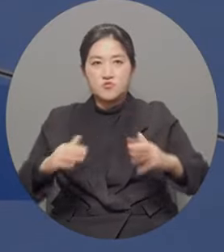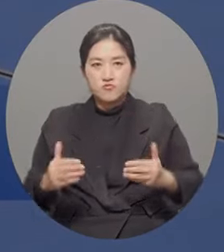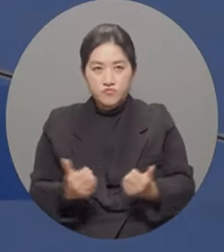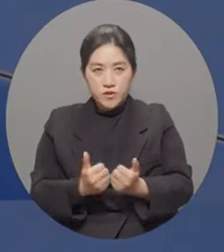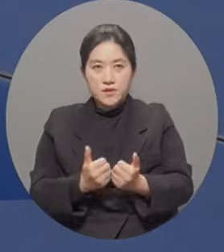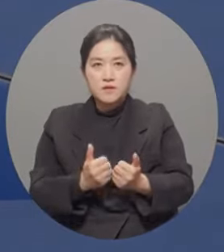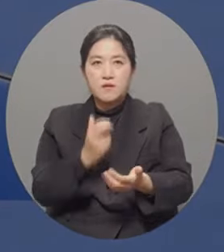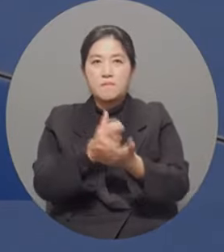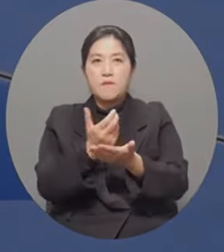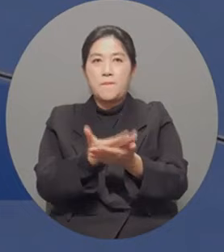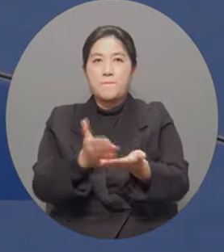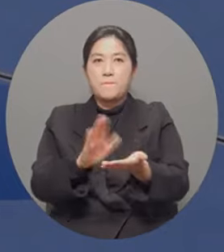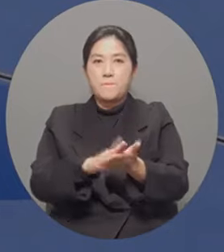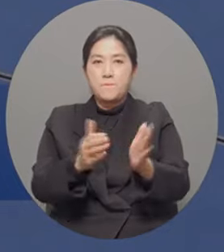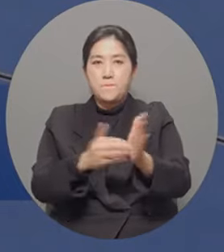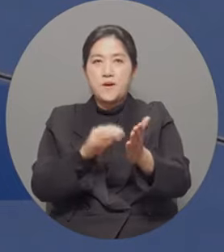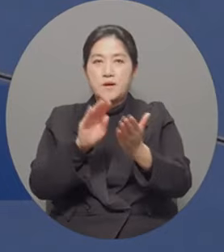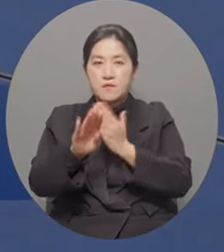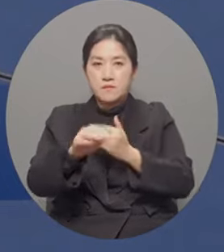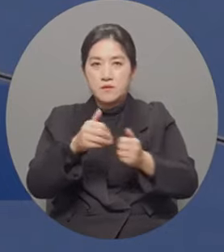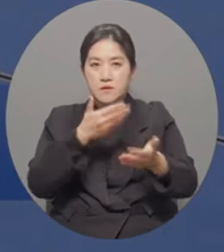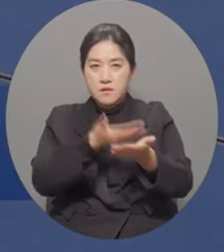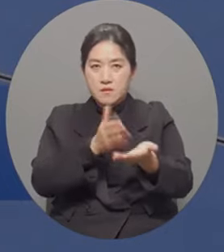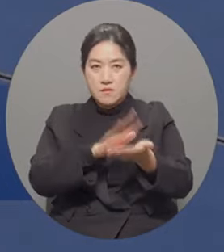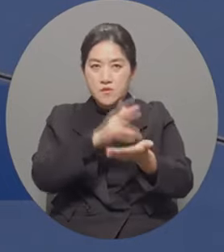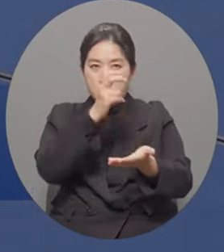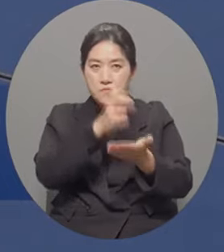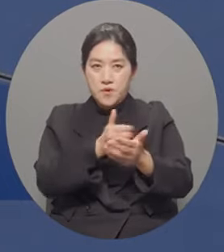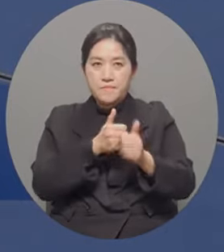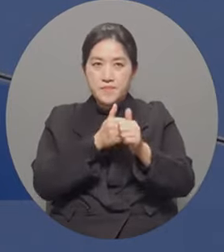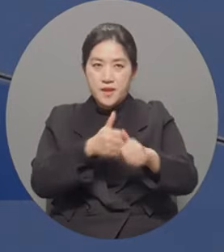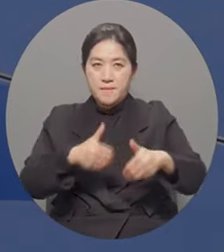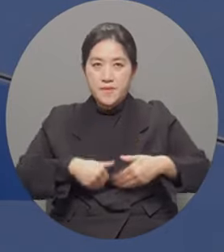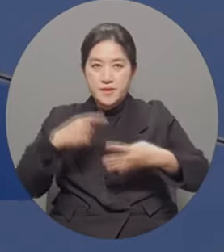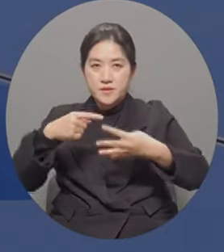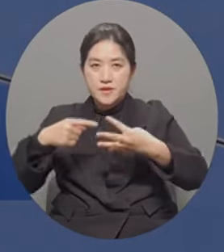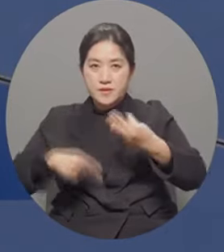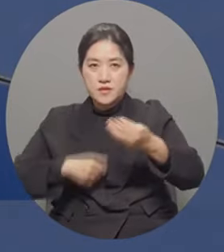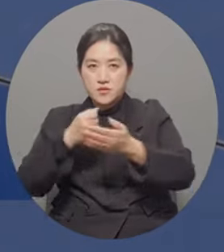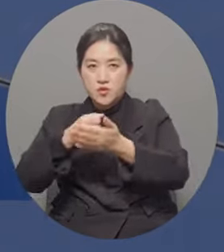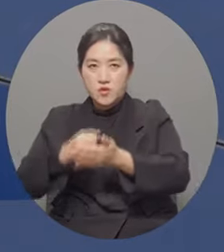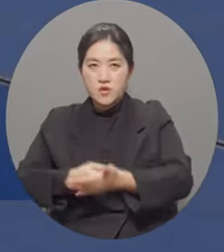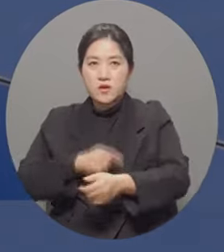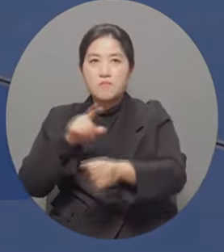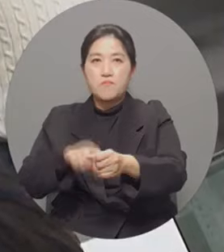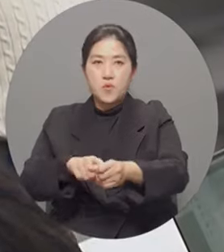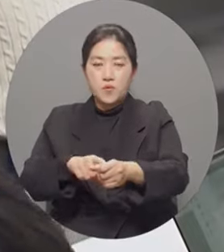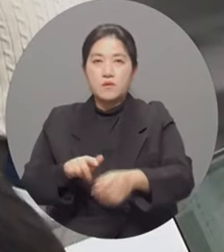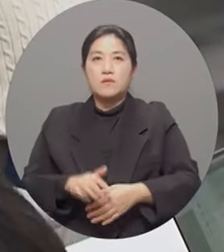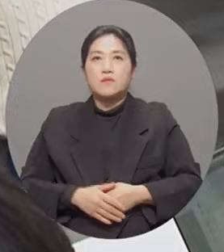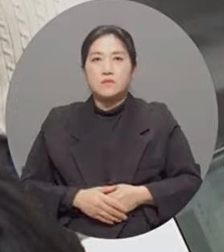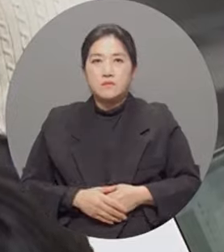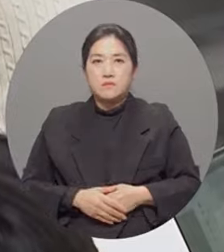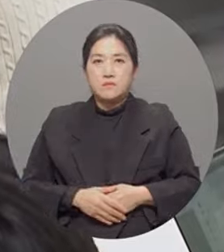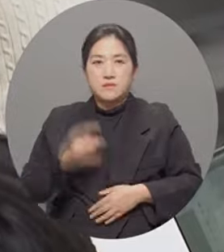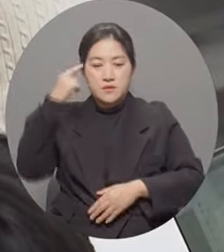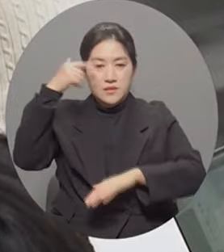작년 정기 국회에서 법률이 개정되고 나서거기에 따라 필요한 사항들을 정하는 게 16 00:01:10,460 --> 00:01:10,438 주요 목적이고.